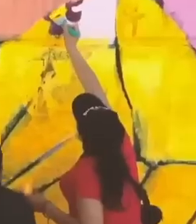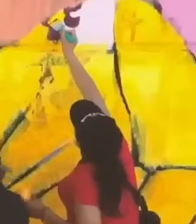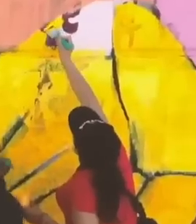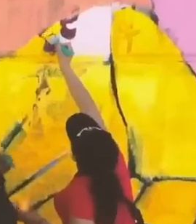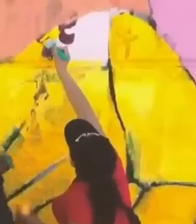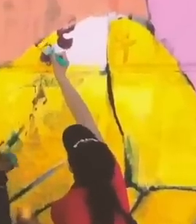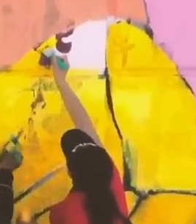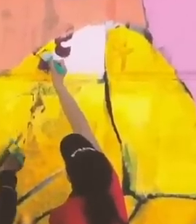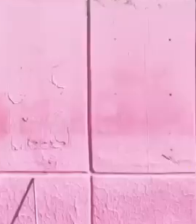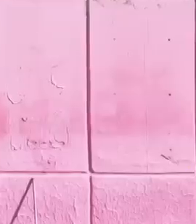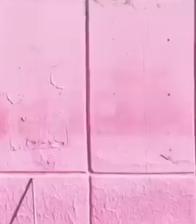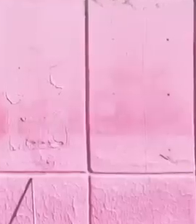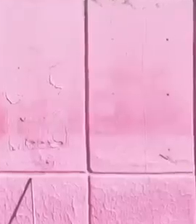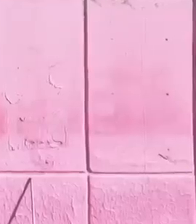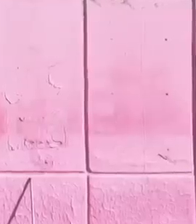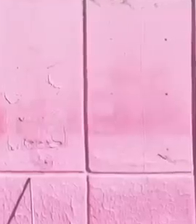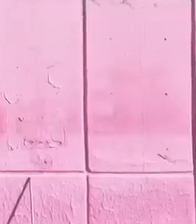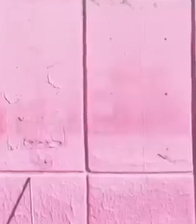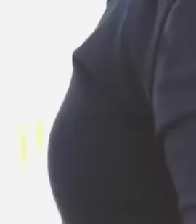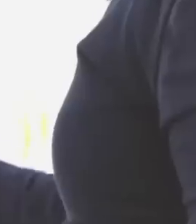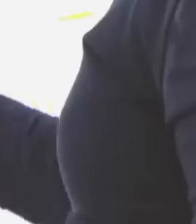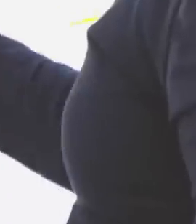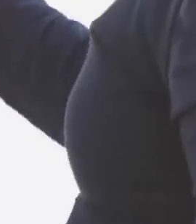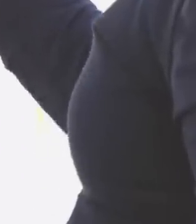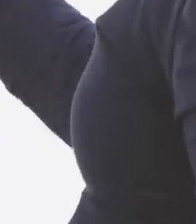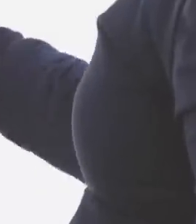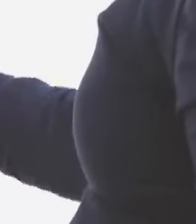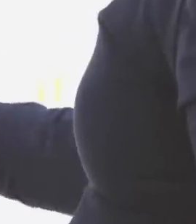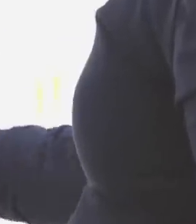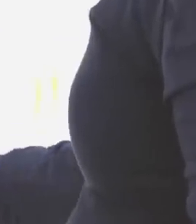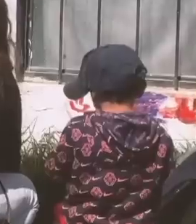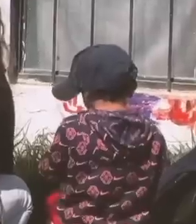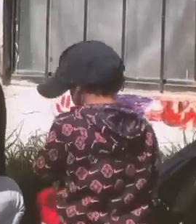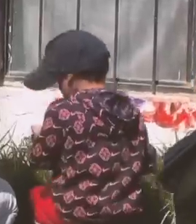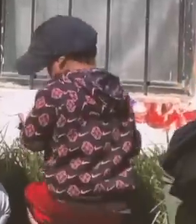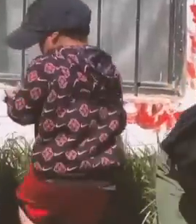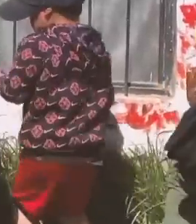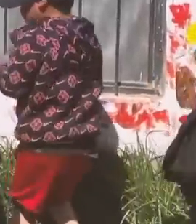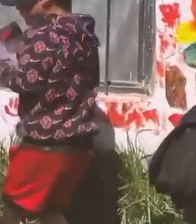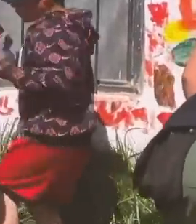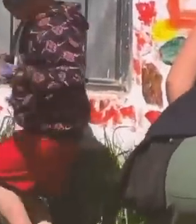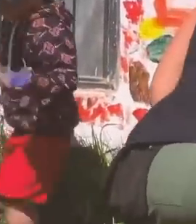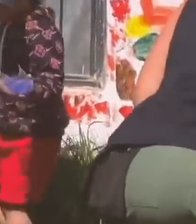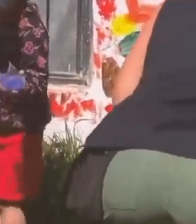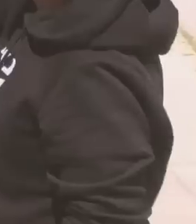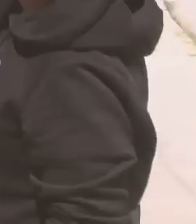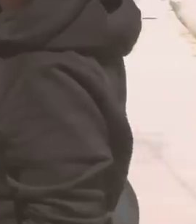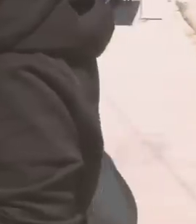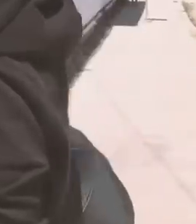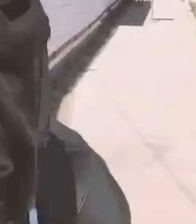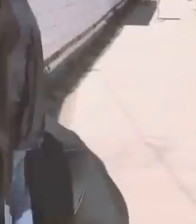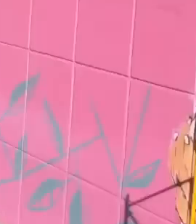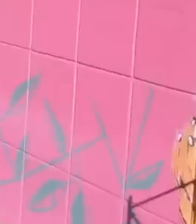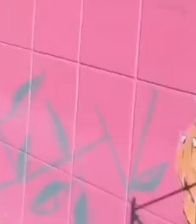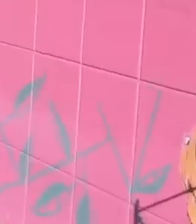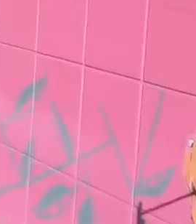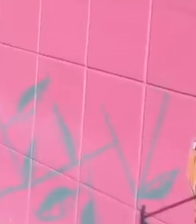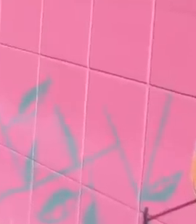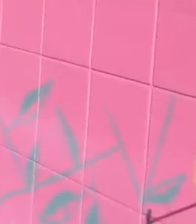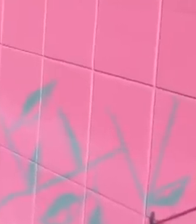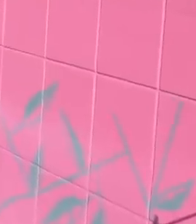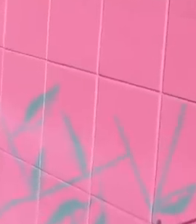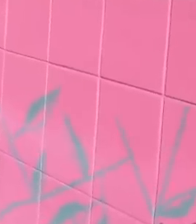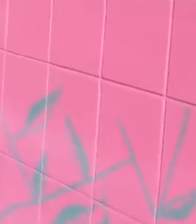jóvenes y adultos se expresado también mediante la pintura dando vida a Morales creando senderos